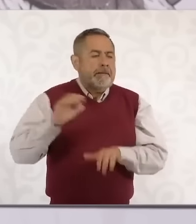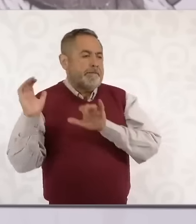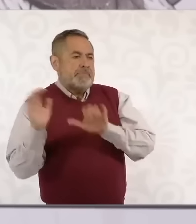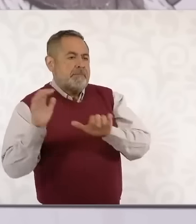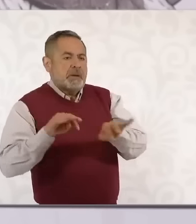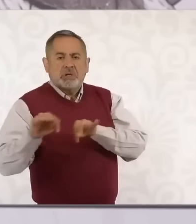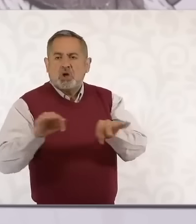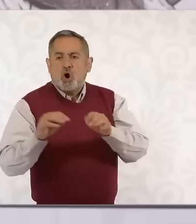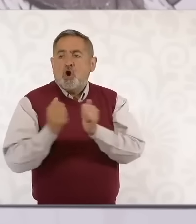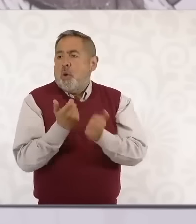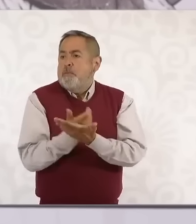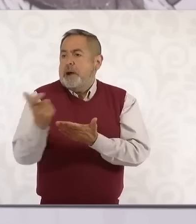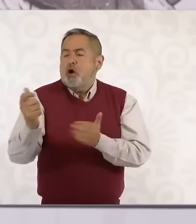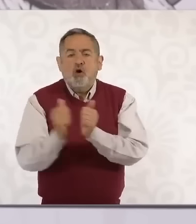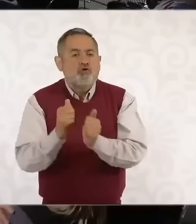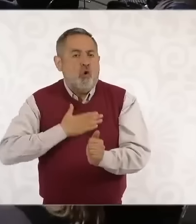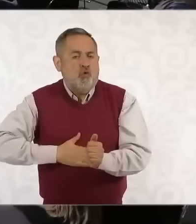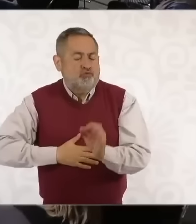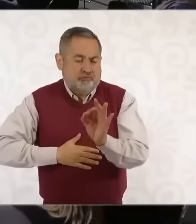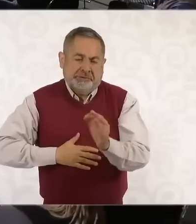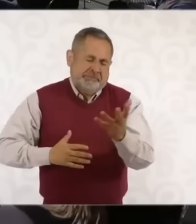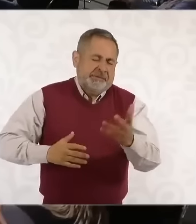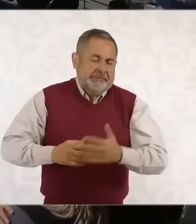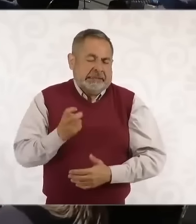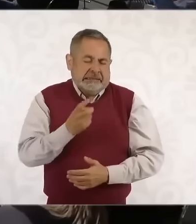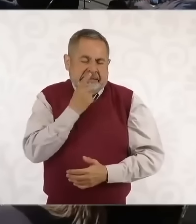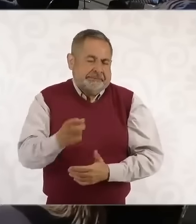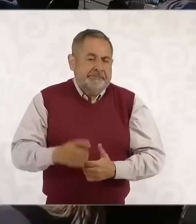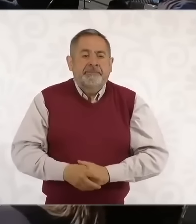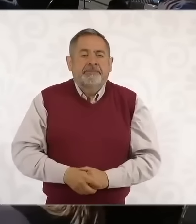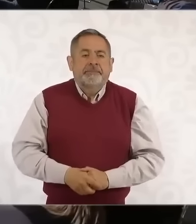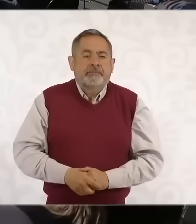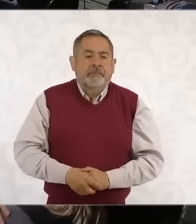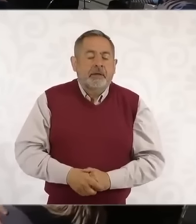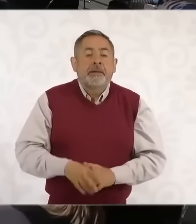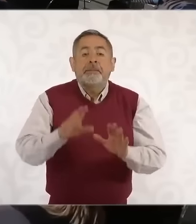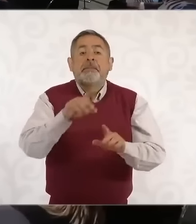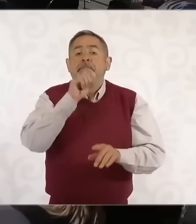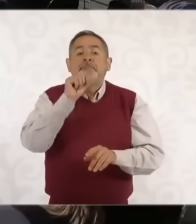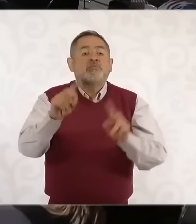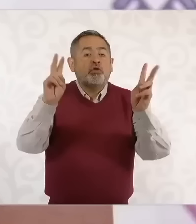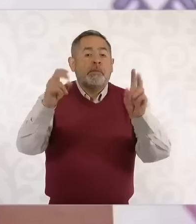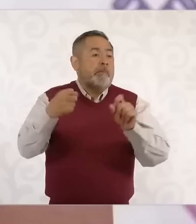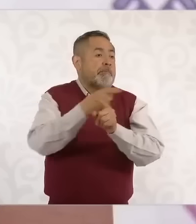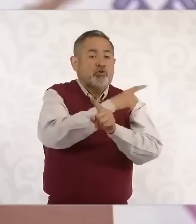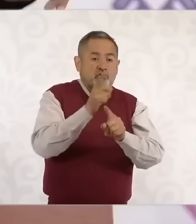como siempre lo hemos dicho. Vamos sobre el tema. Sobre el tema. A ver,